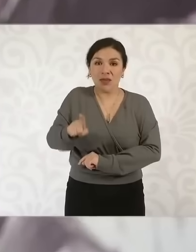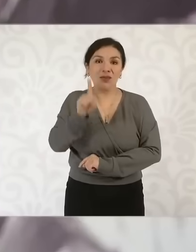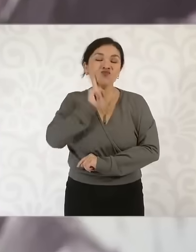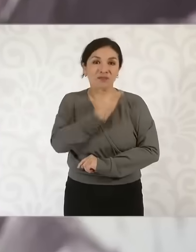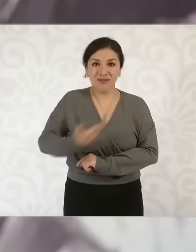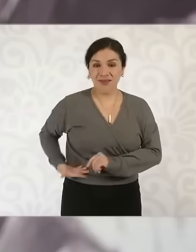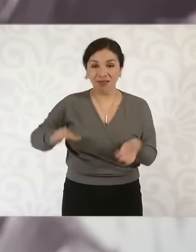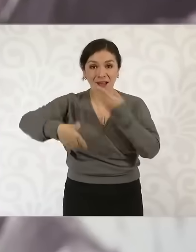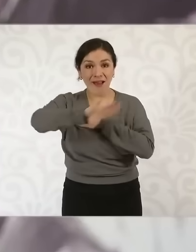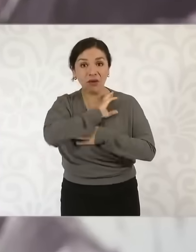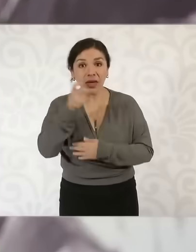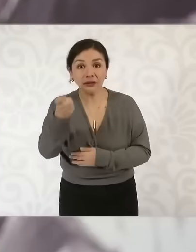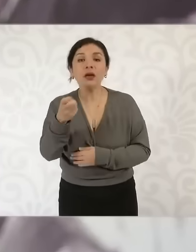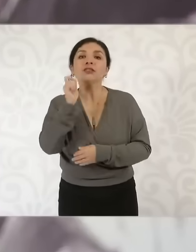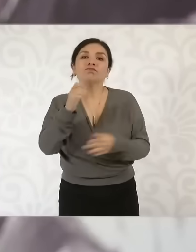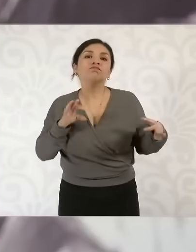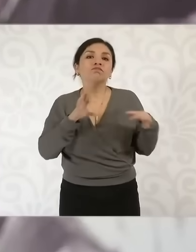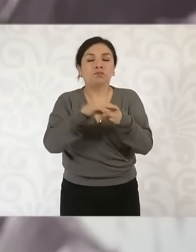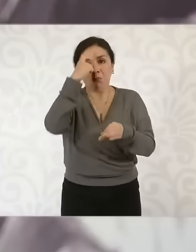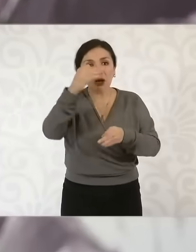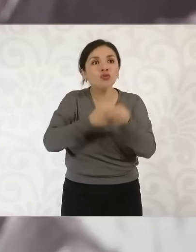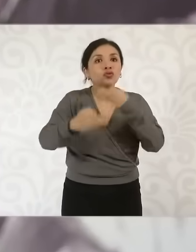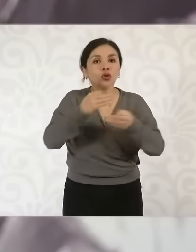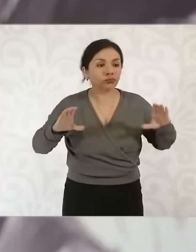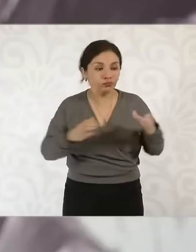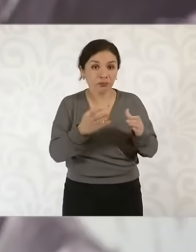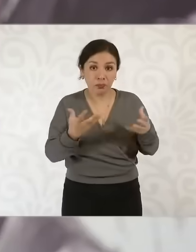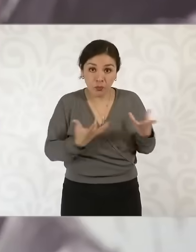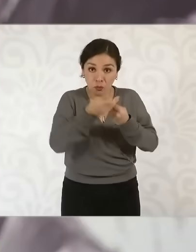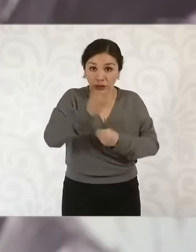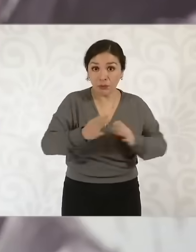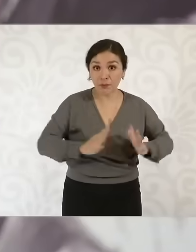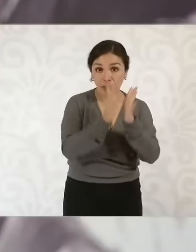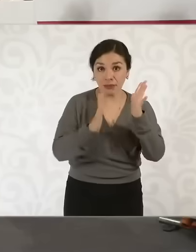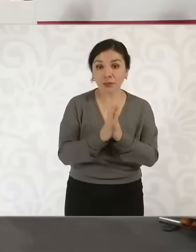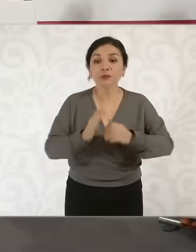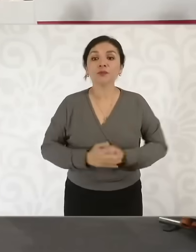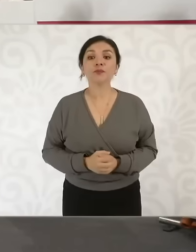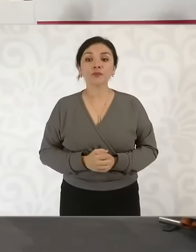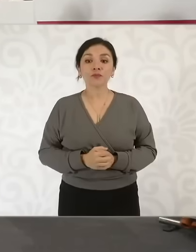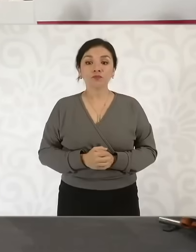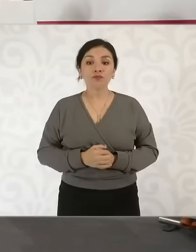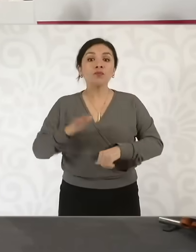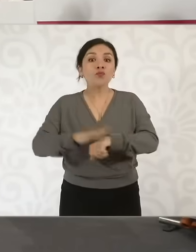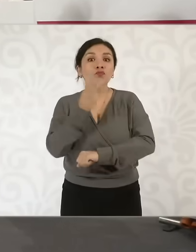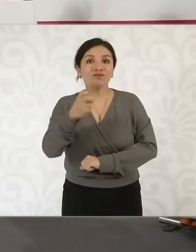es vinculante para todos los participantes. En este sentido, hoy tenemos el honor de presentarles